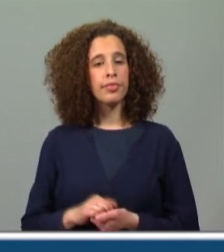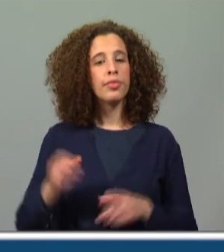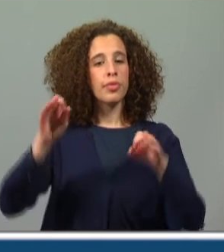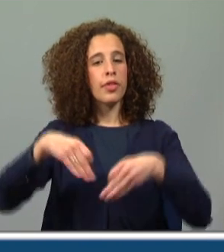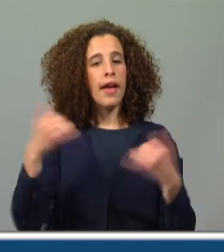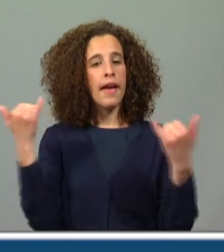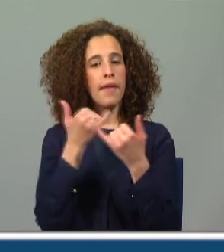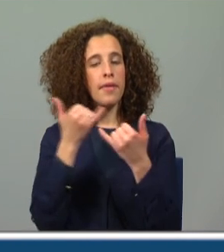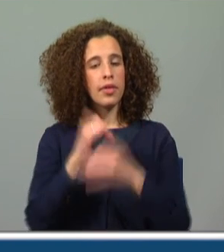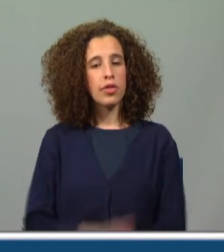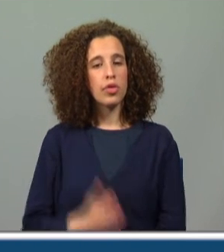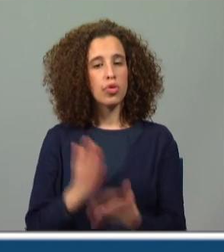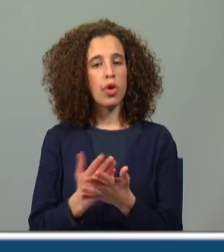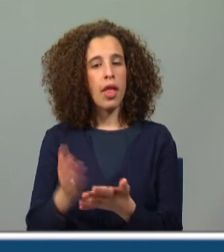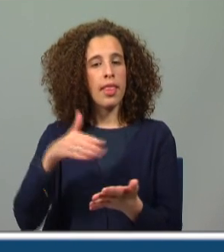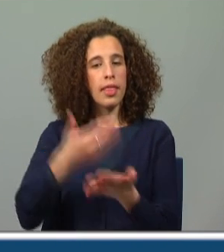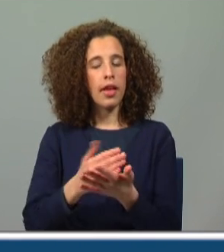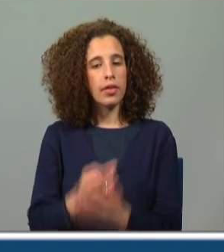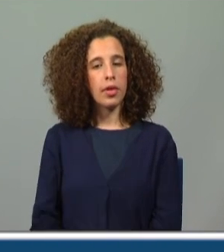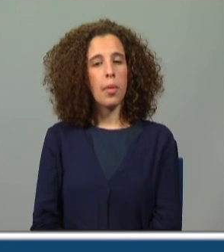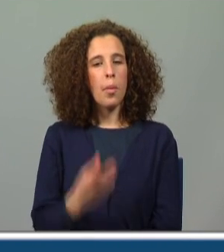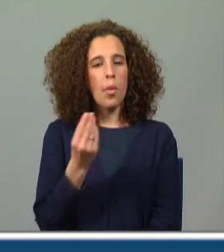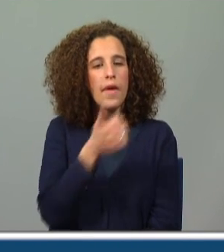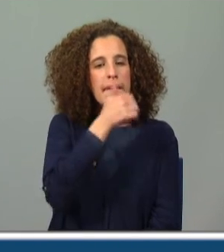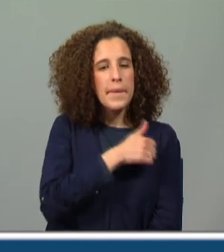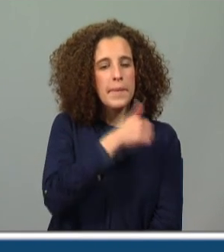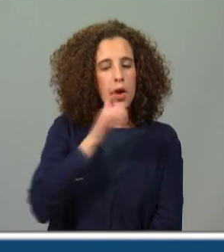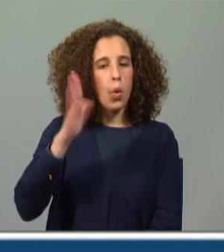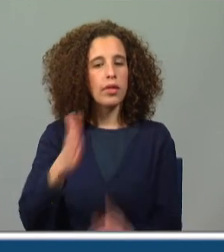fim a Felicidade Plena só é obtida a custo de muito sofrimento e quando é 最後，只有當痛苦的代價以及何時